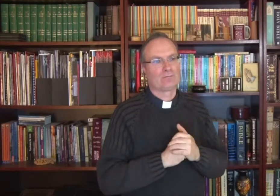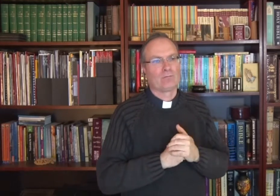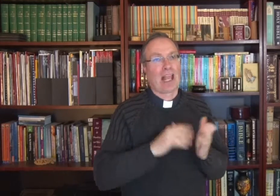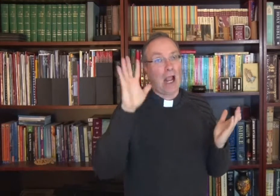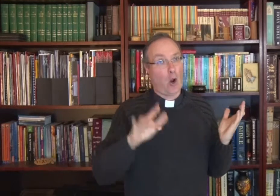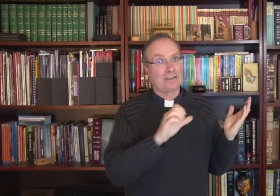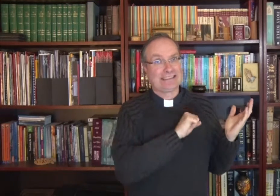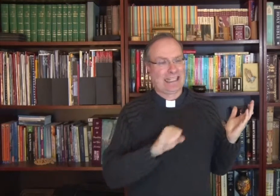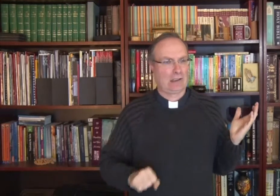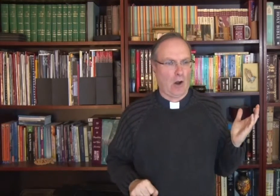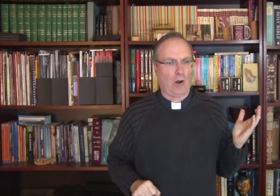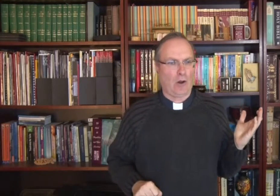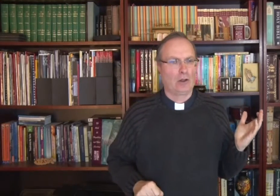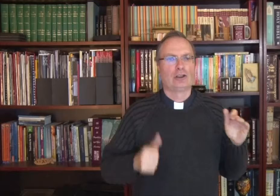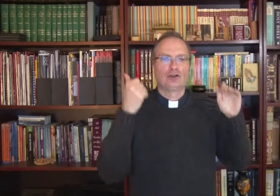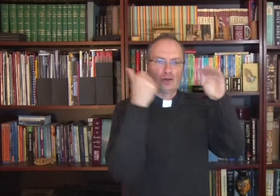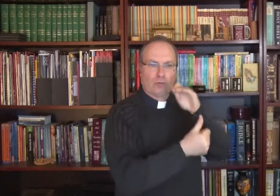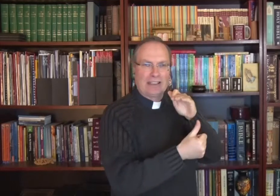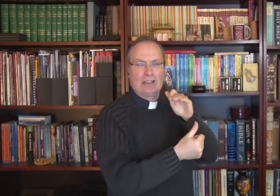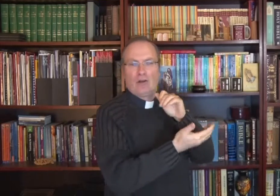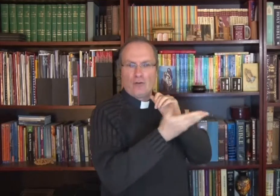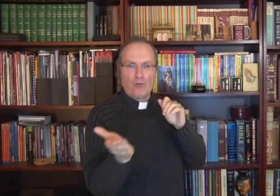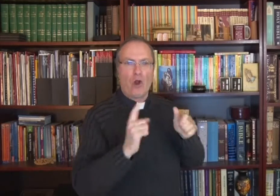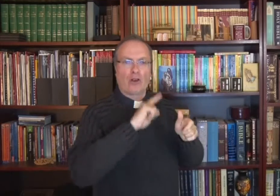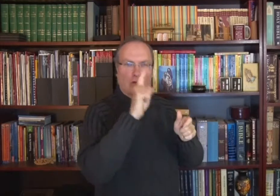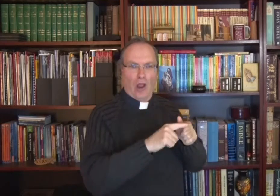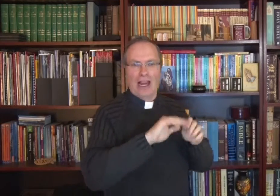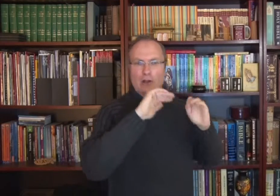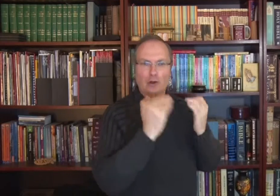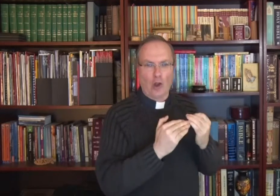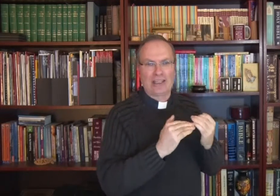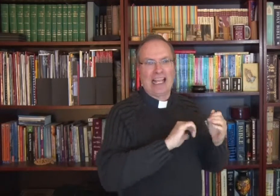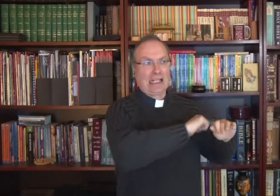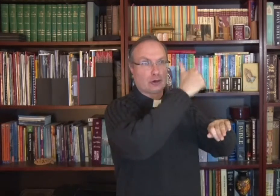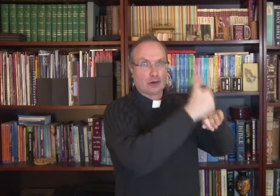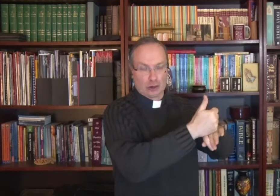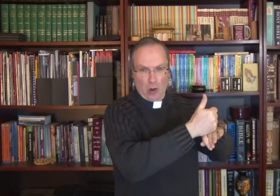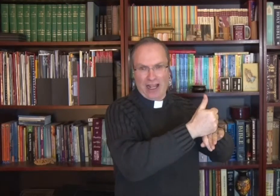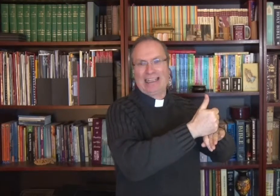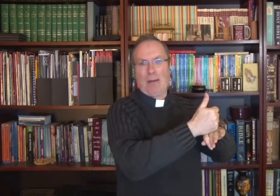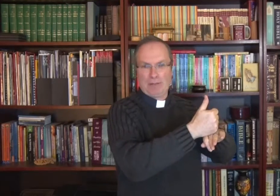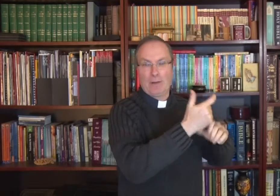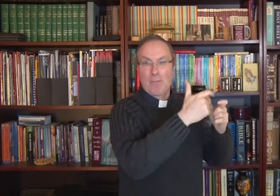À cause du Seigneur, soumettez-vous à toutes les institutions établies